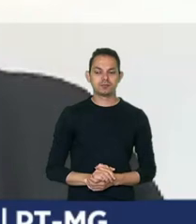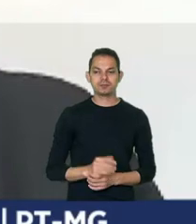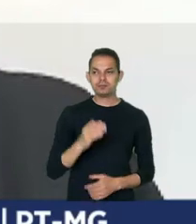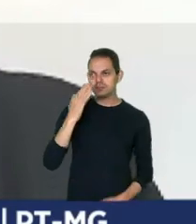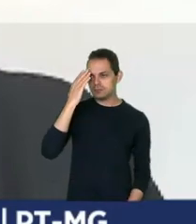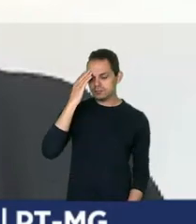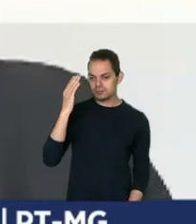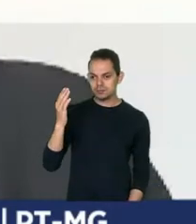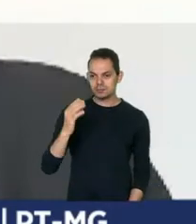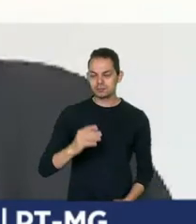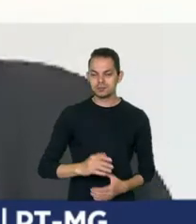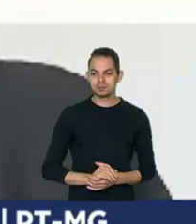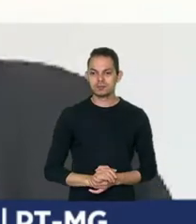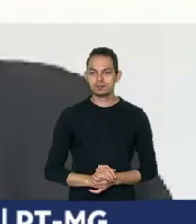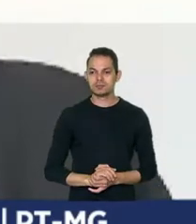LEI... [SOAR DA CAMPAINHA]